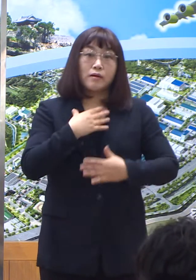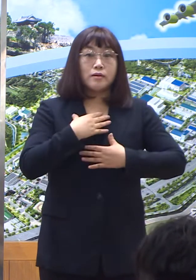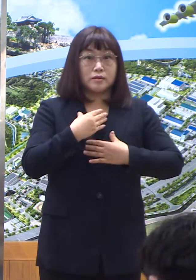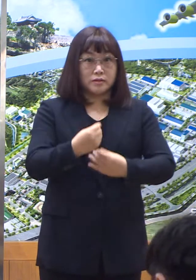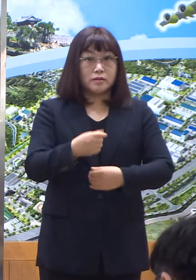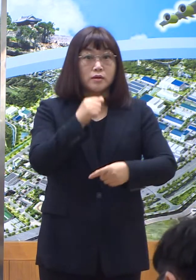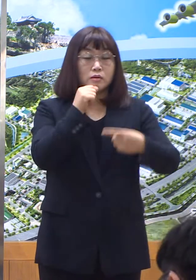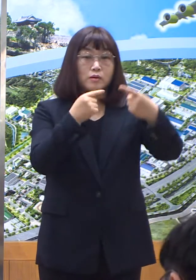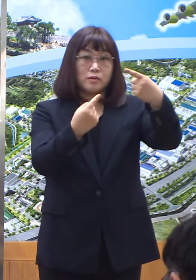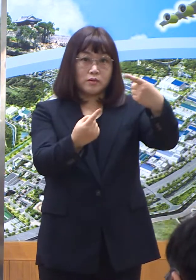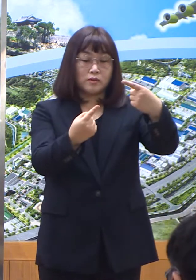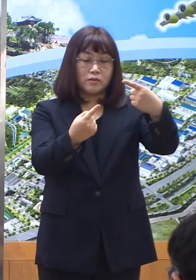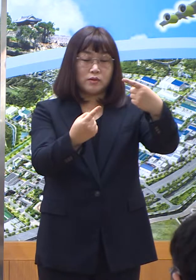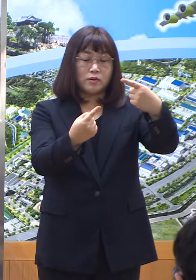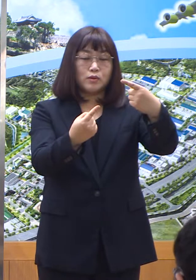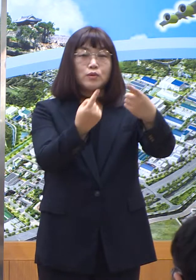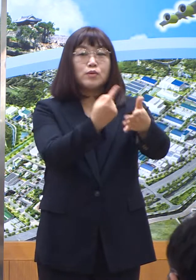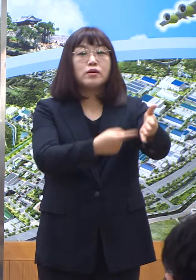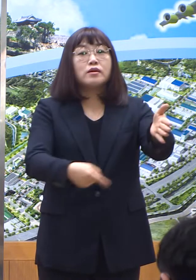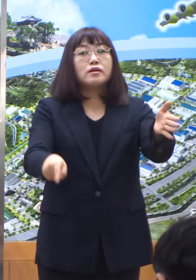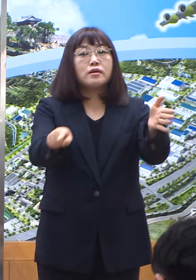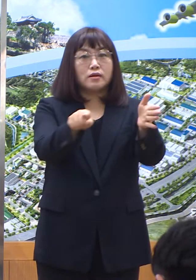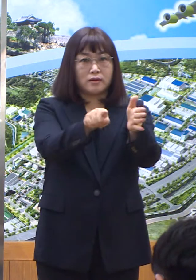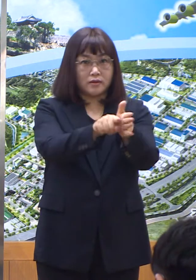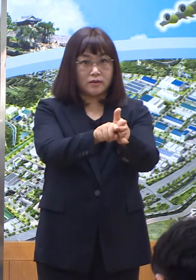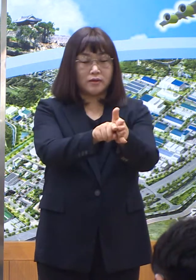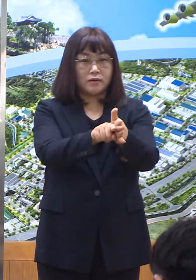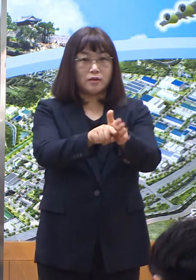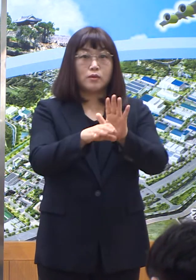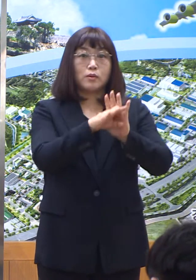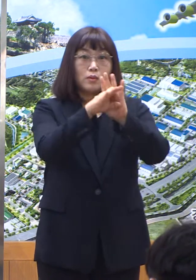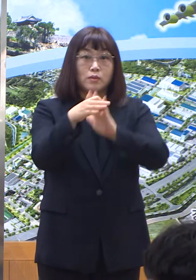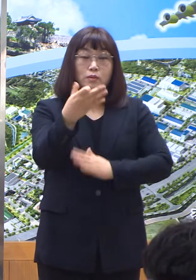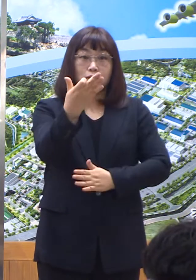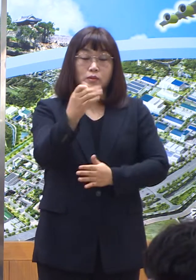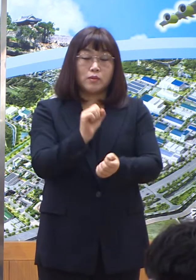설 명절을 보내실 수 있도록 코로나19 확산방지